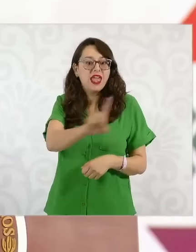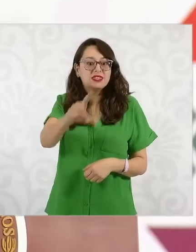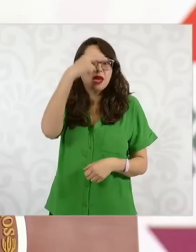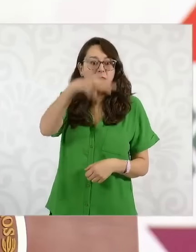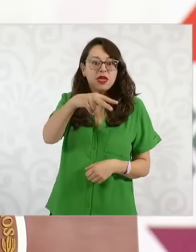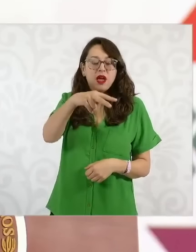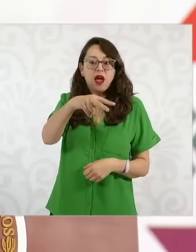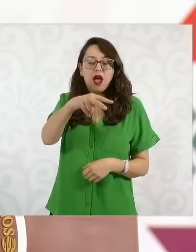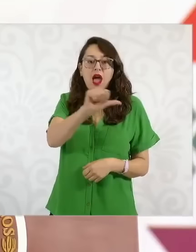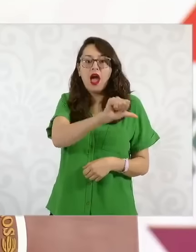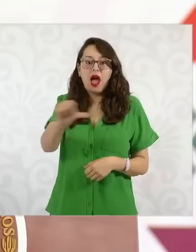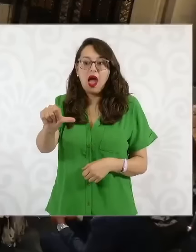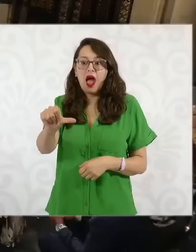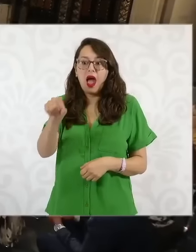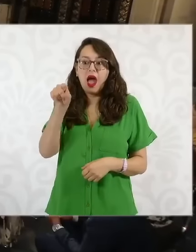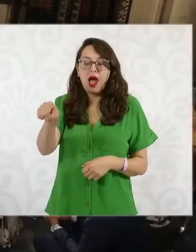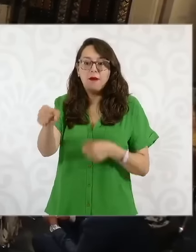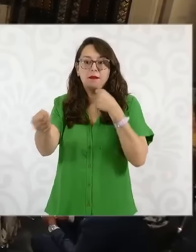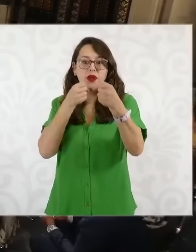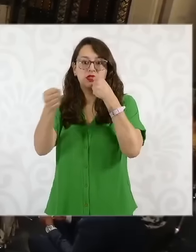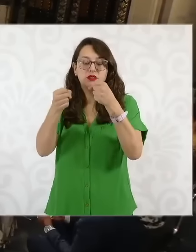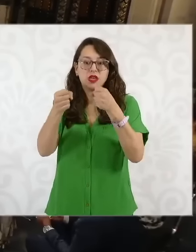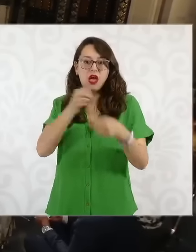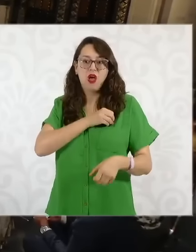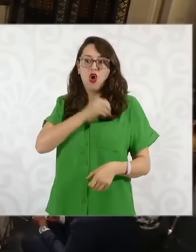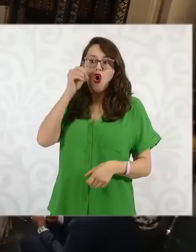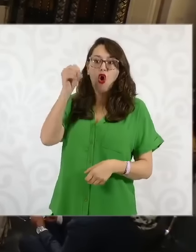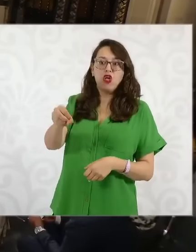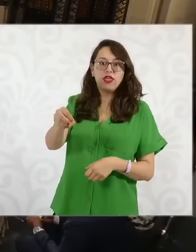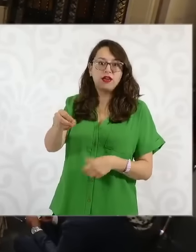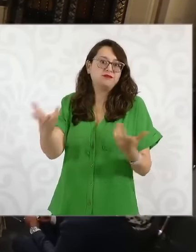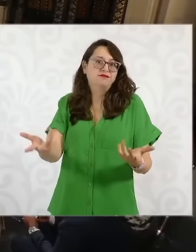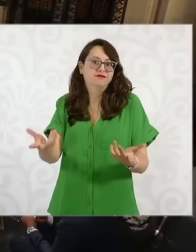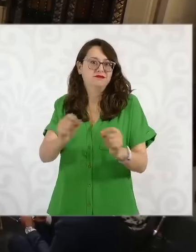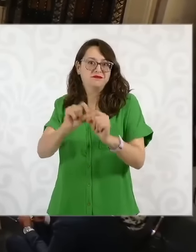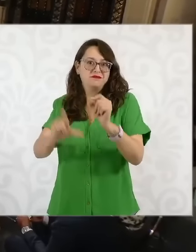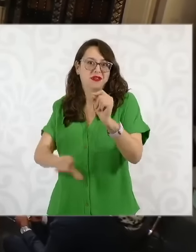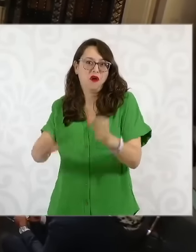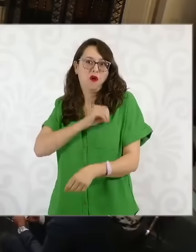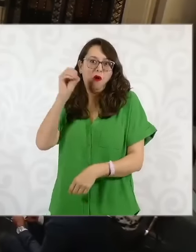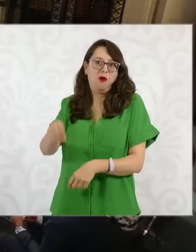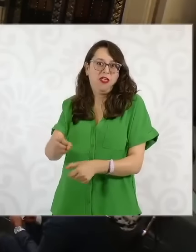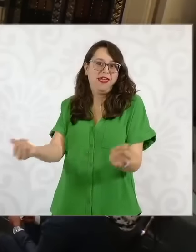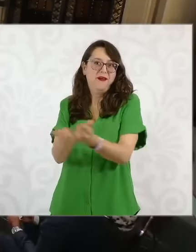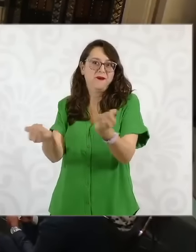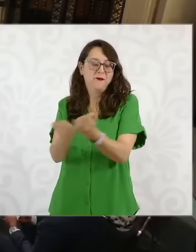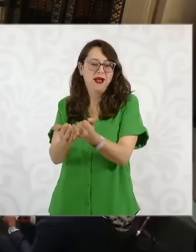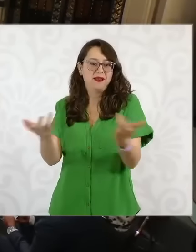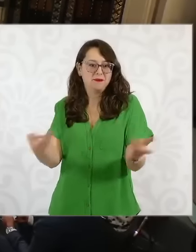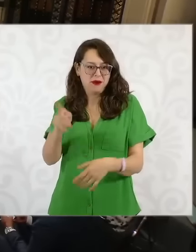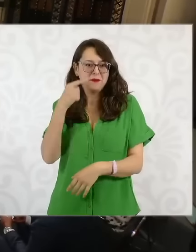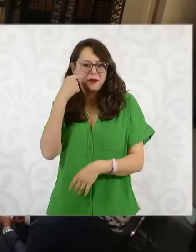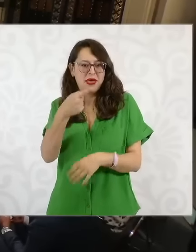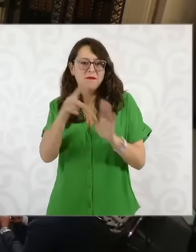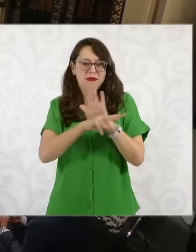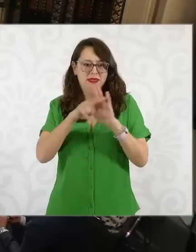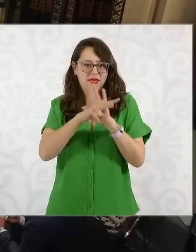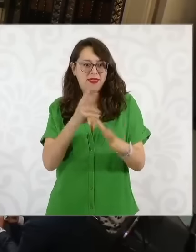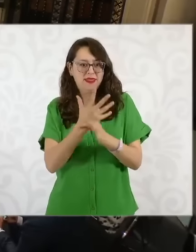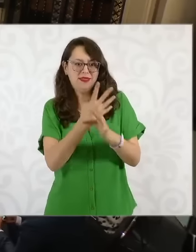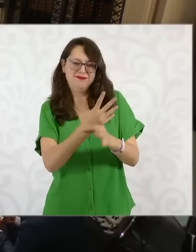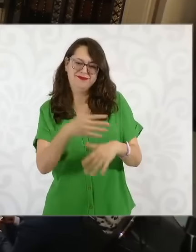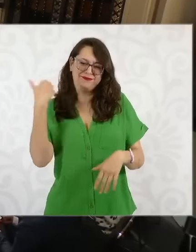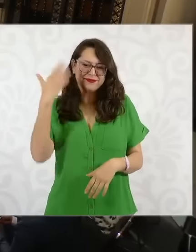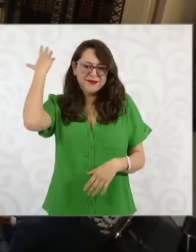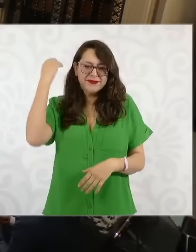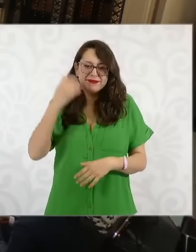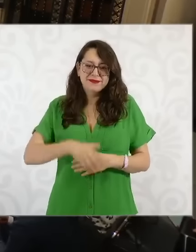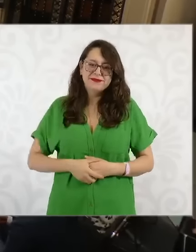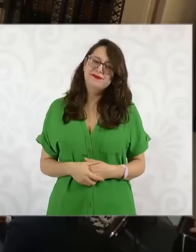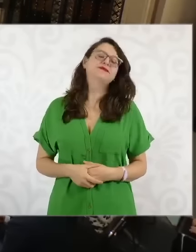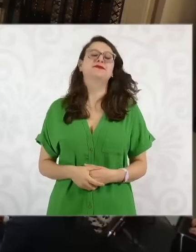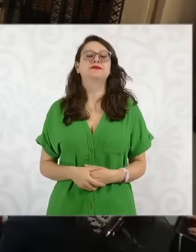Es transitividad directa. Pero vamos a ver lo que dijo. Indignante. Ya quisiera chaste entonces por